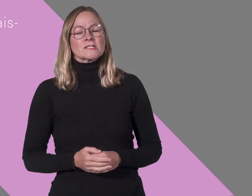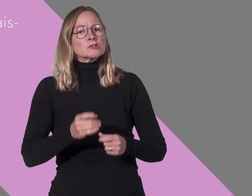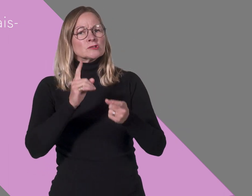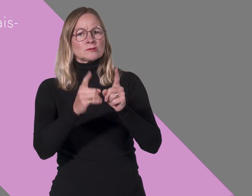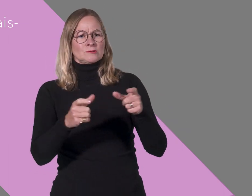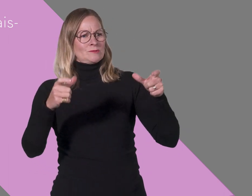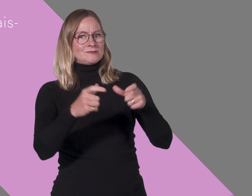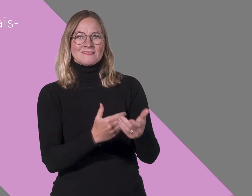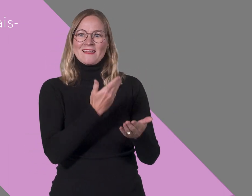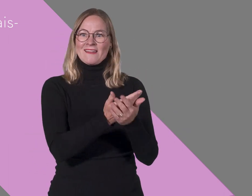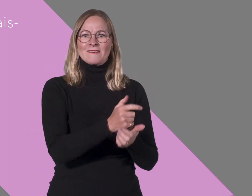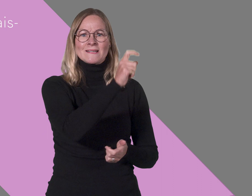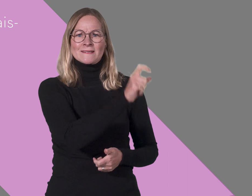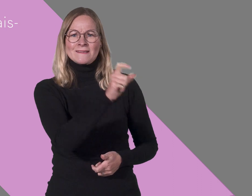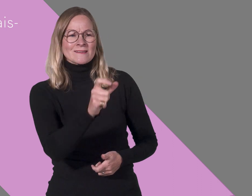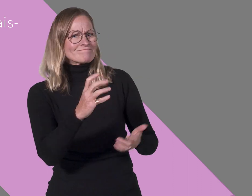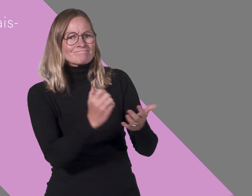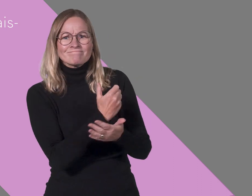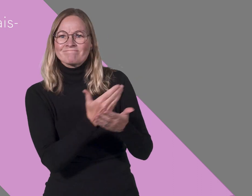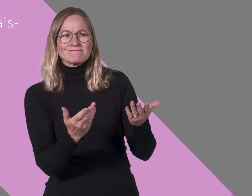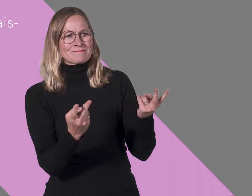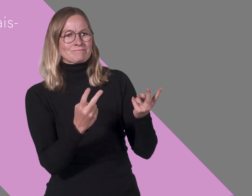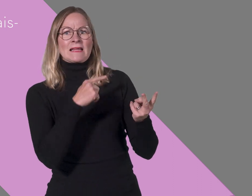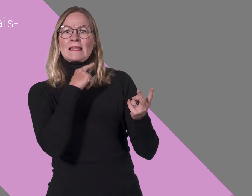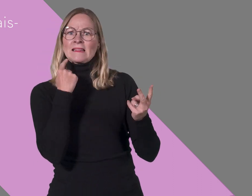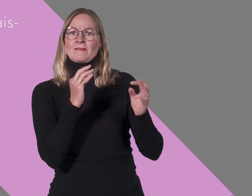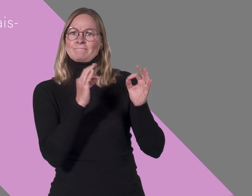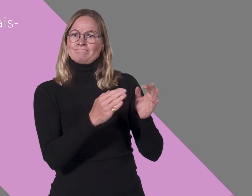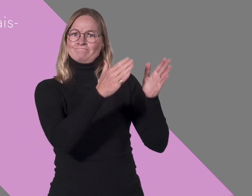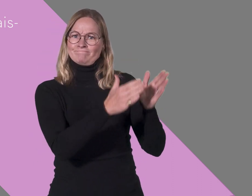os yhdistysten ehdottamista henkilöistä ei löydy riittävästi henkilöitä, -